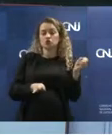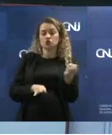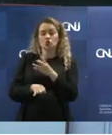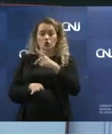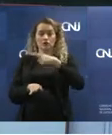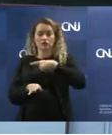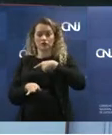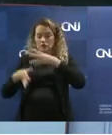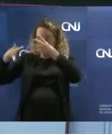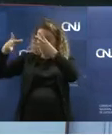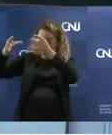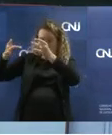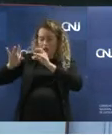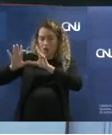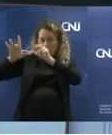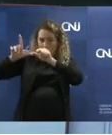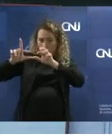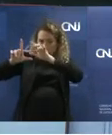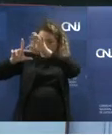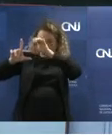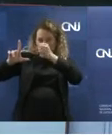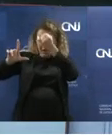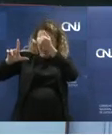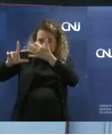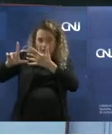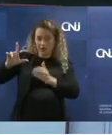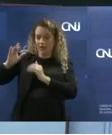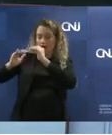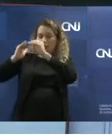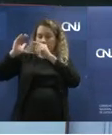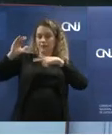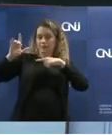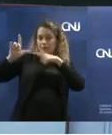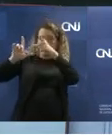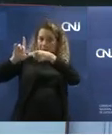das tabelas de emolumentos em vigor em cada qual das unidades federativas.